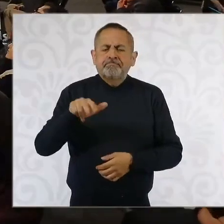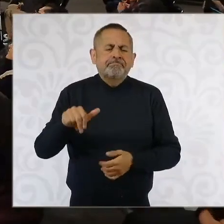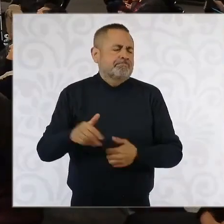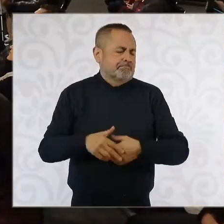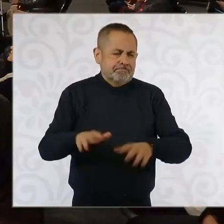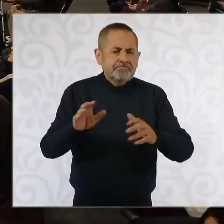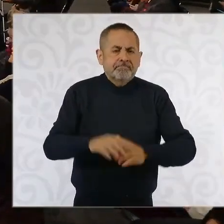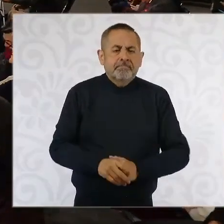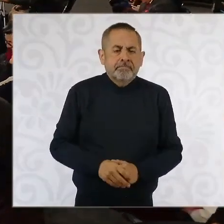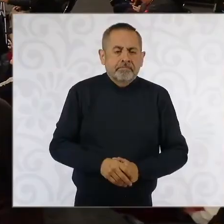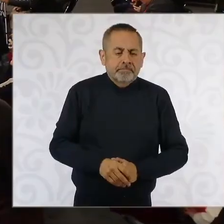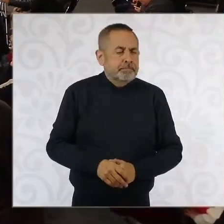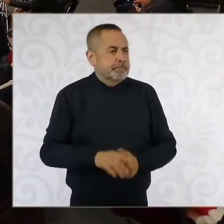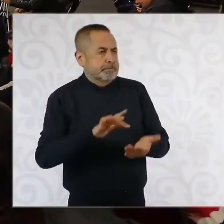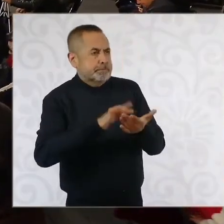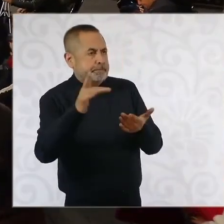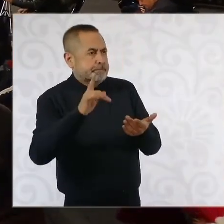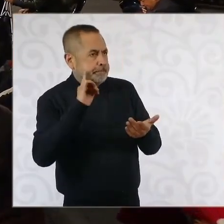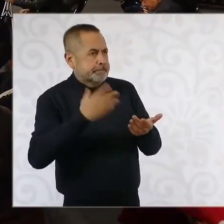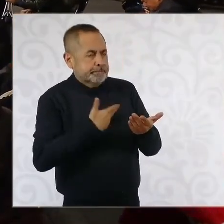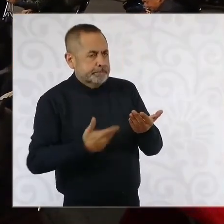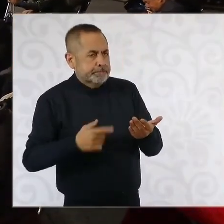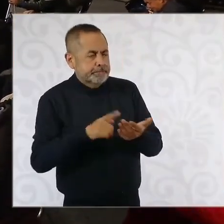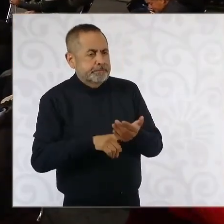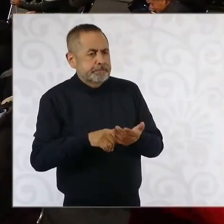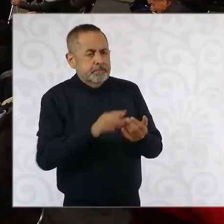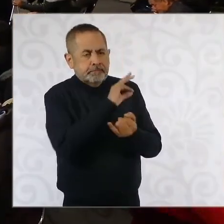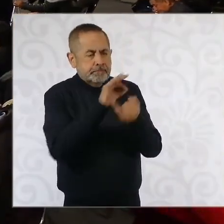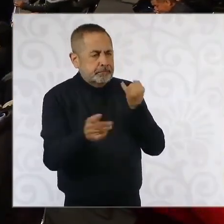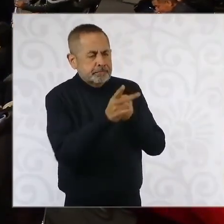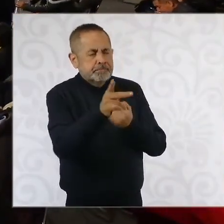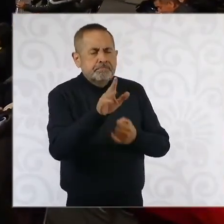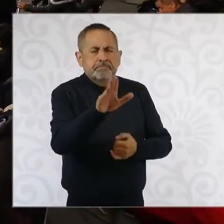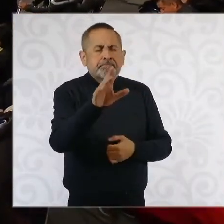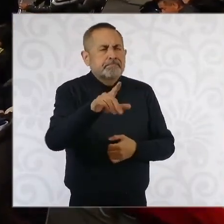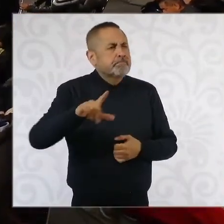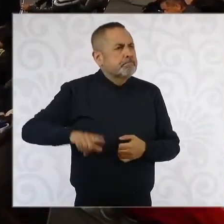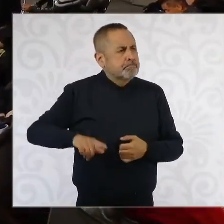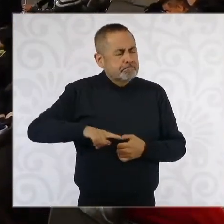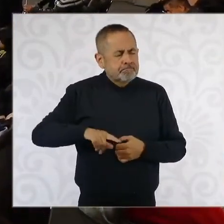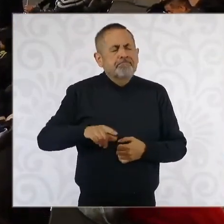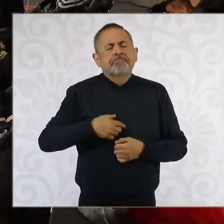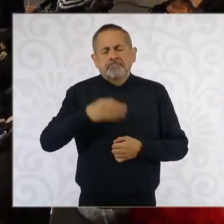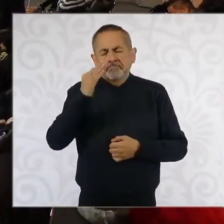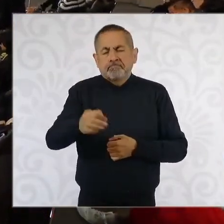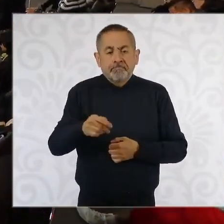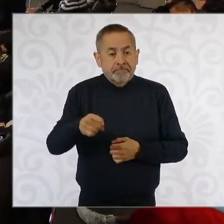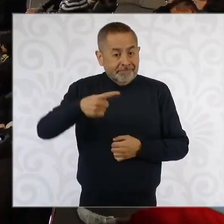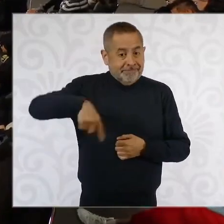tema finalmente el gobierno reconoció que los trabajadores ferrocarrileros sí fueron seriamente